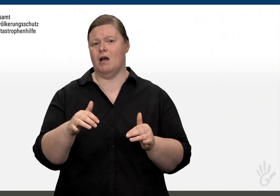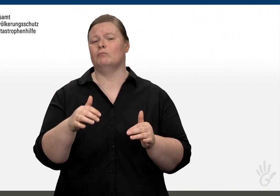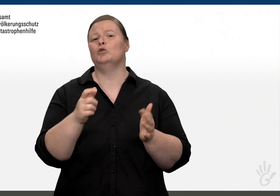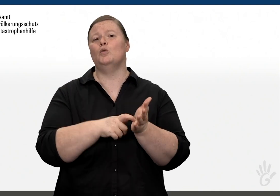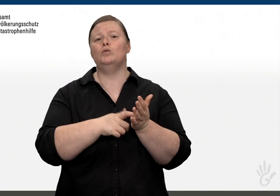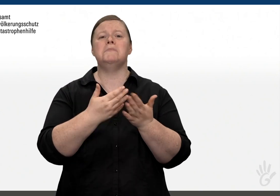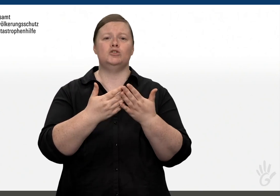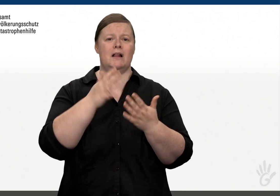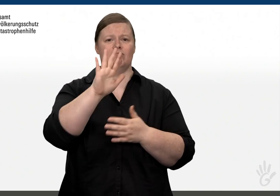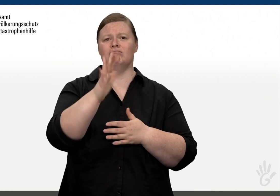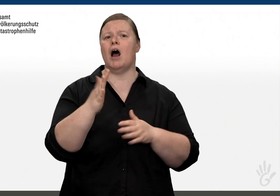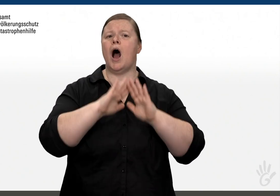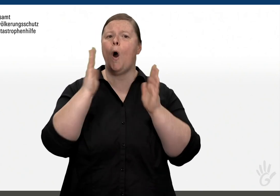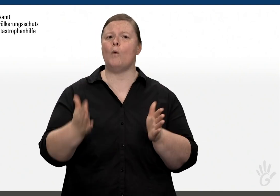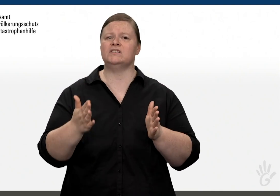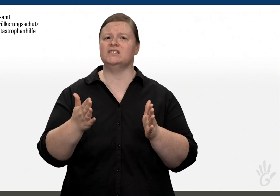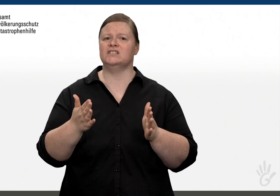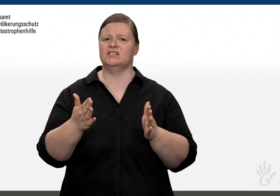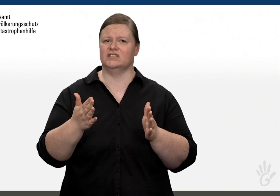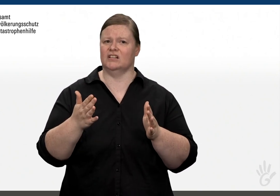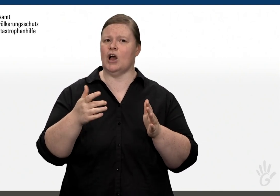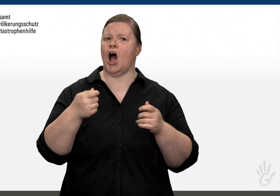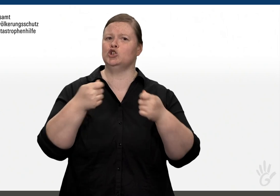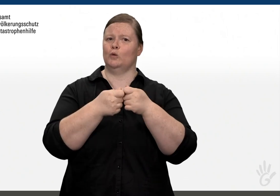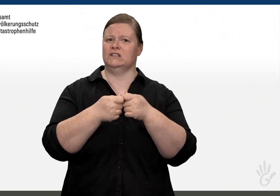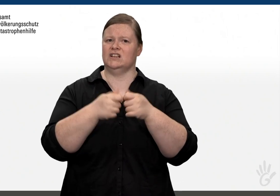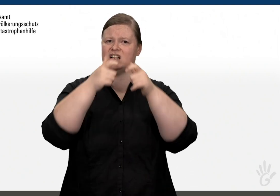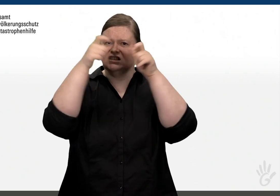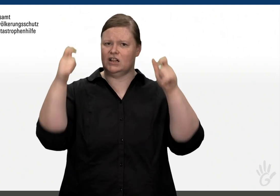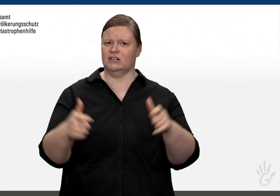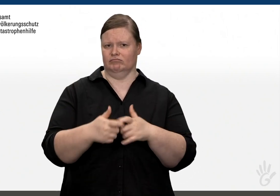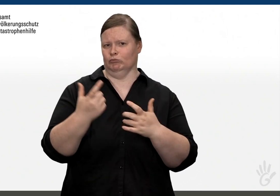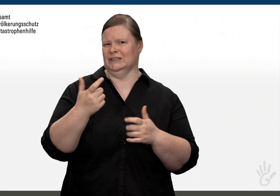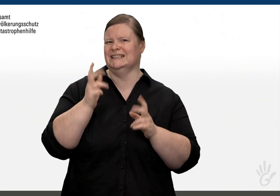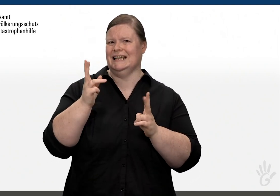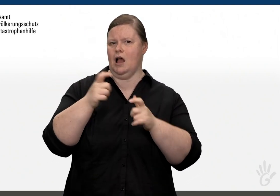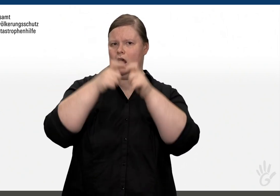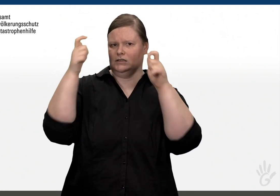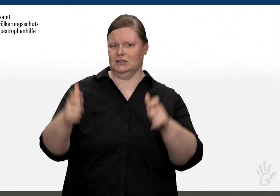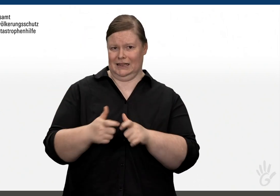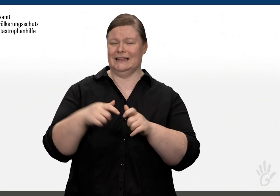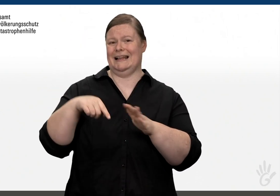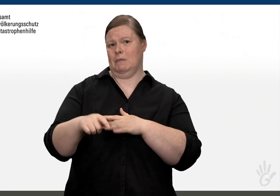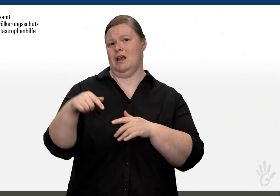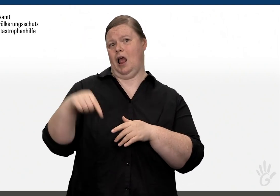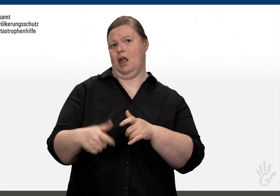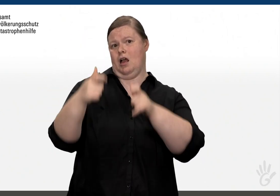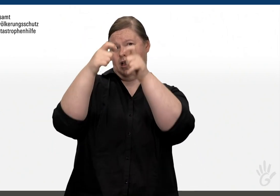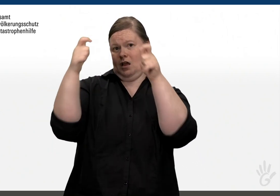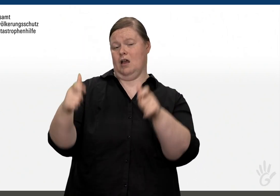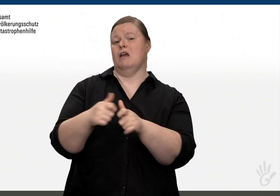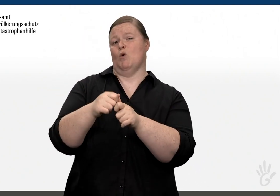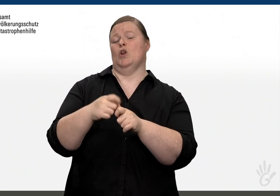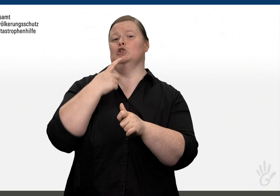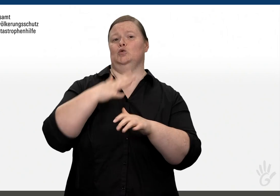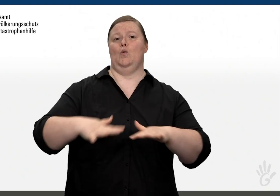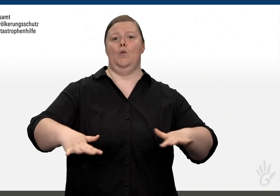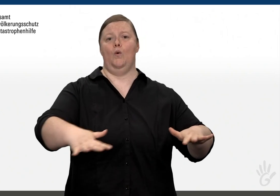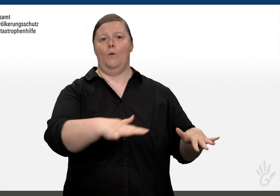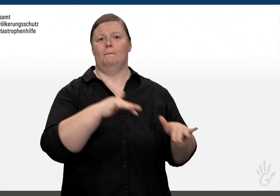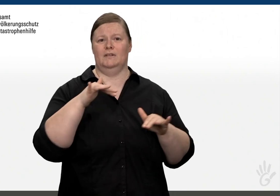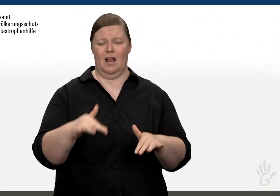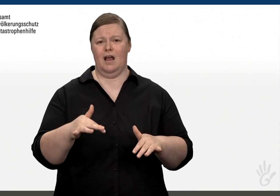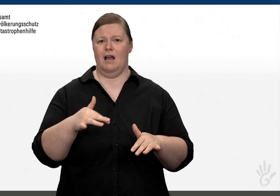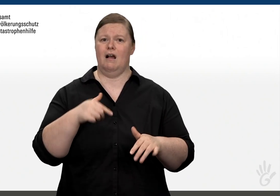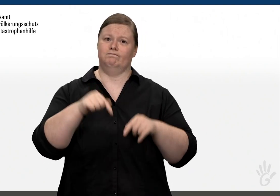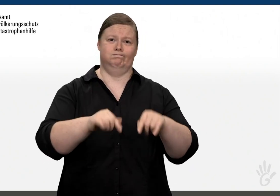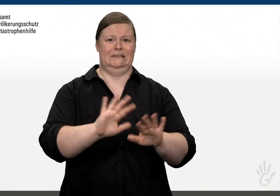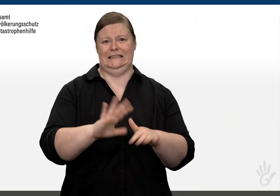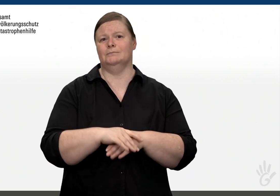wenn der Hausanschlusskasten im Keller untergebracht ist.